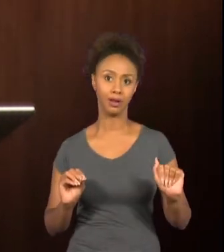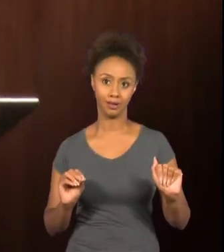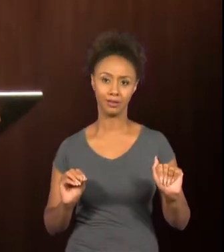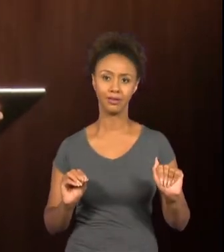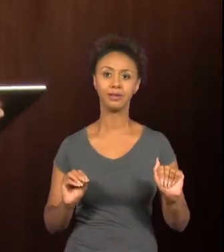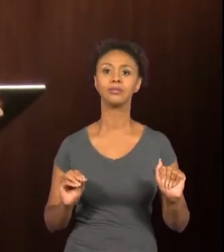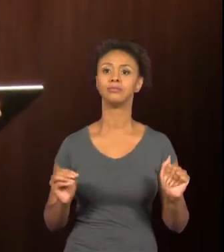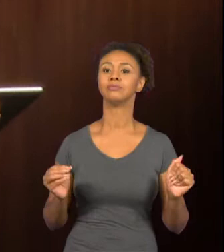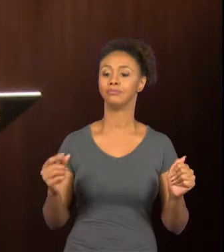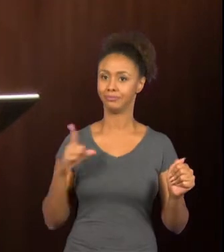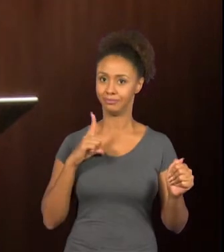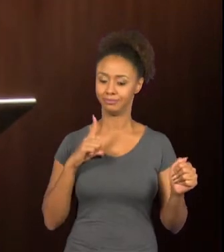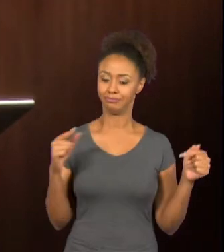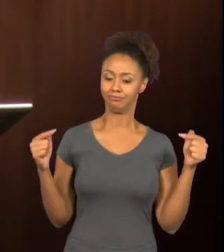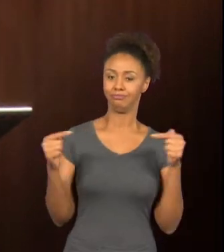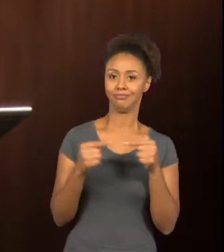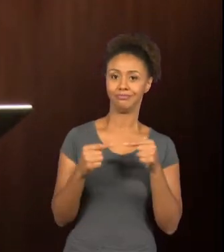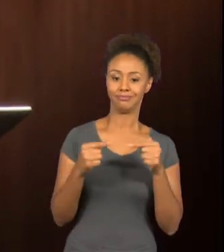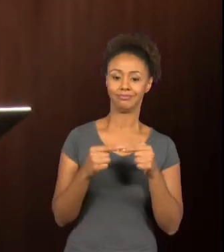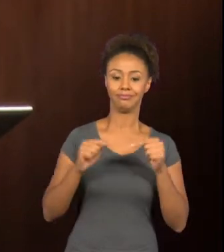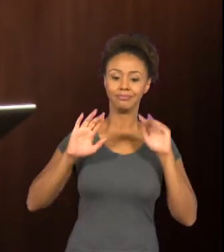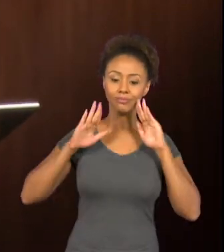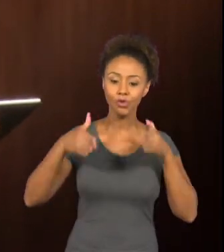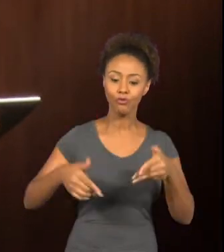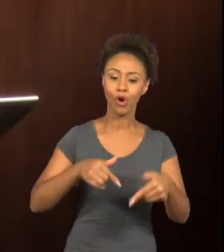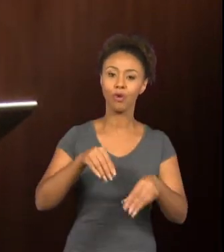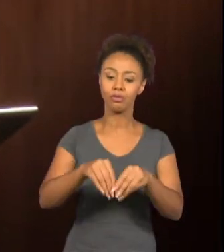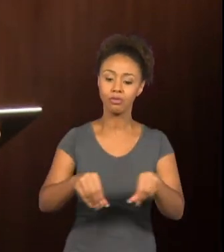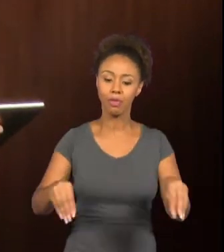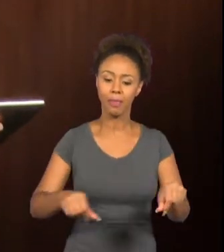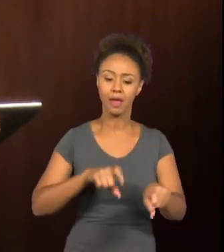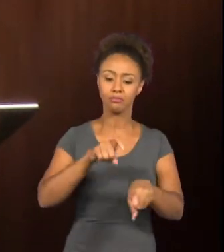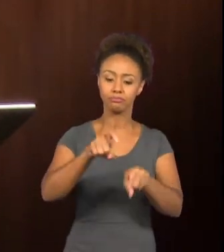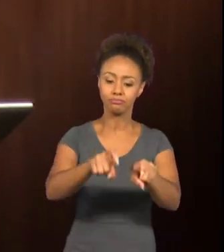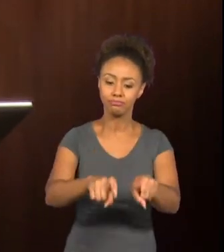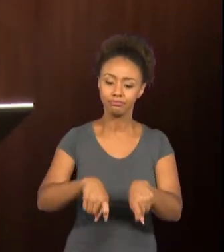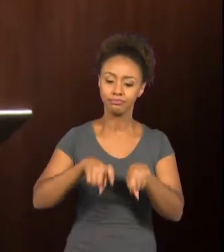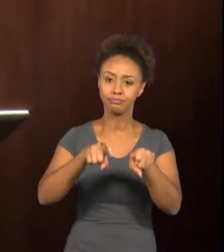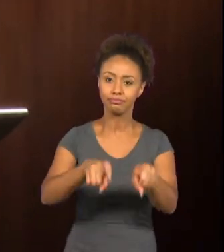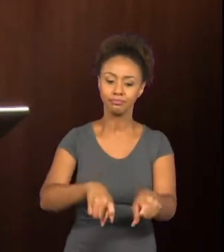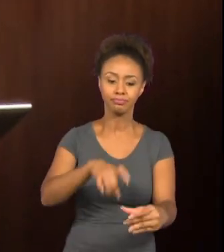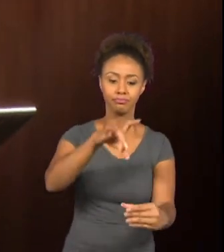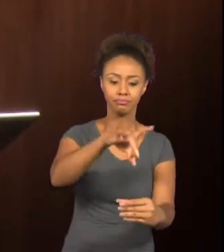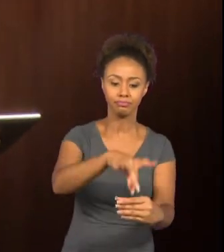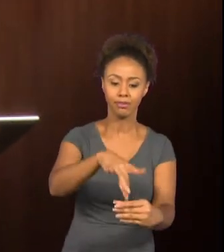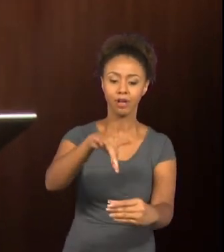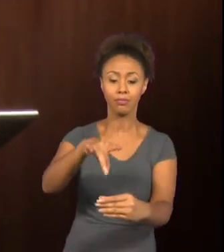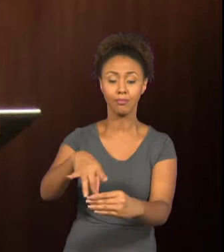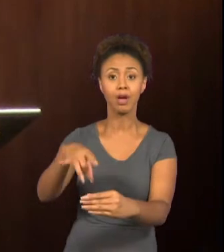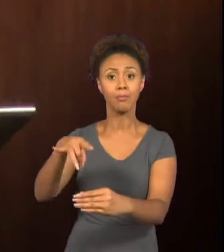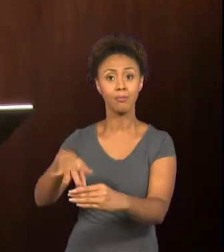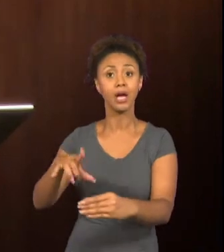RELACIONADO A ESSE TRABALHO TEM, EVIDENTEMENTE, TAMBÉM A SUA CULTURA, UMA CULTURA PRÓPRIA QUE,